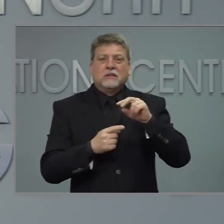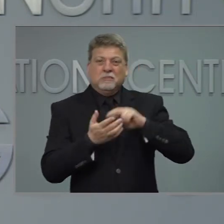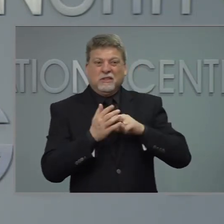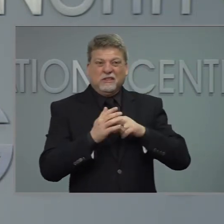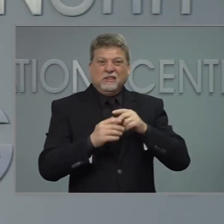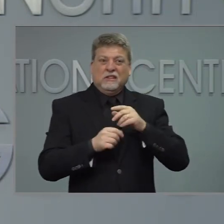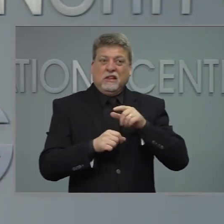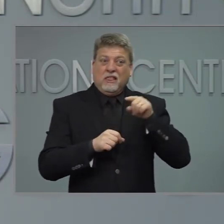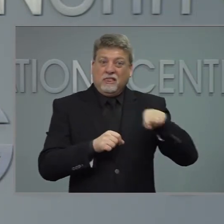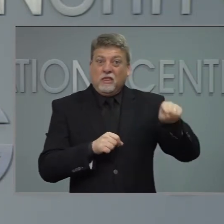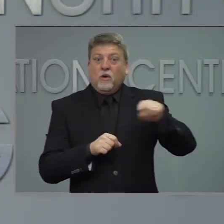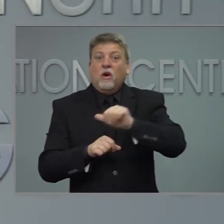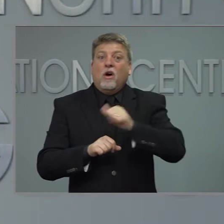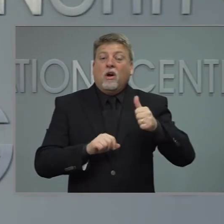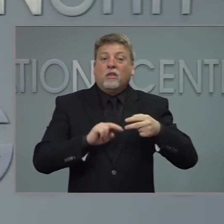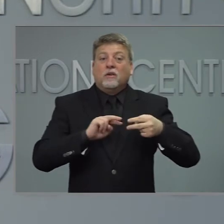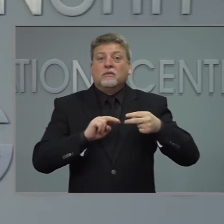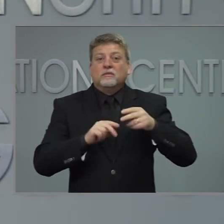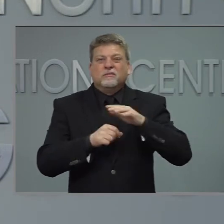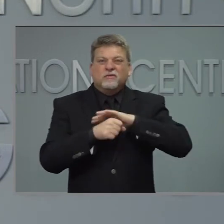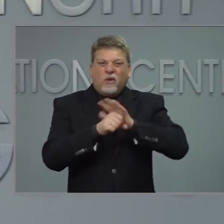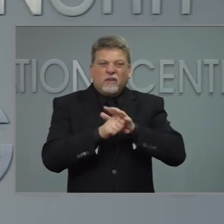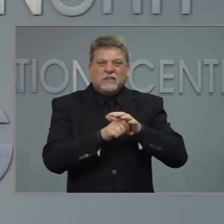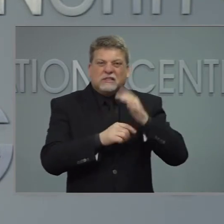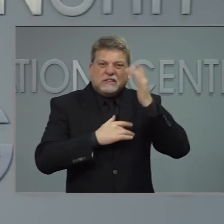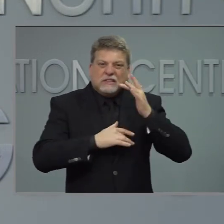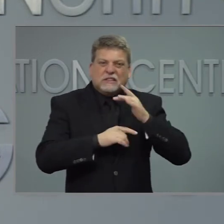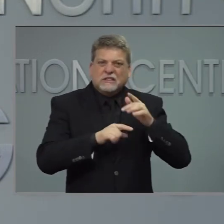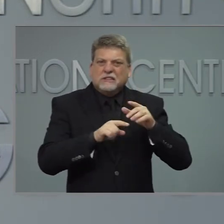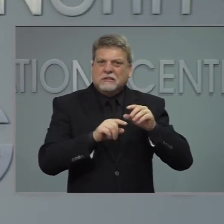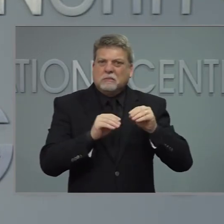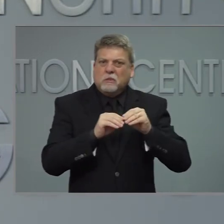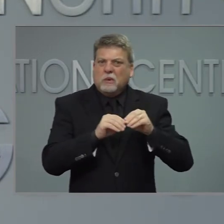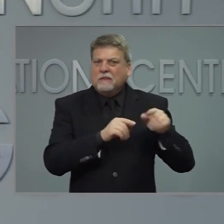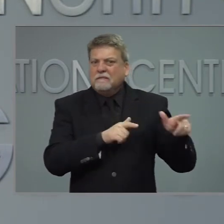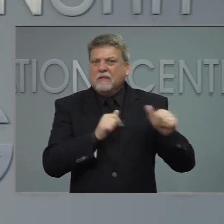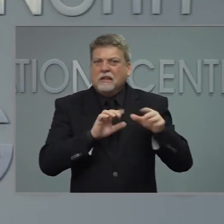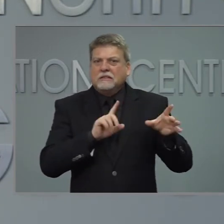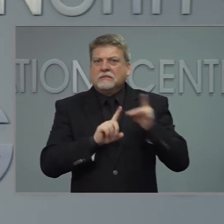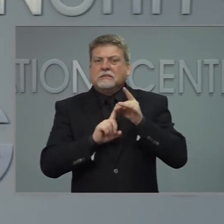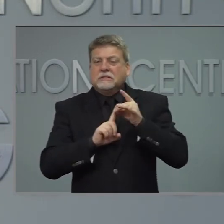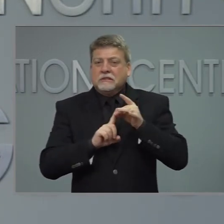confianza tiene usted que no va a tener que retroceder en estas medidas. Respuesta. Vamos a